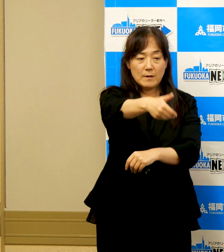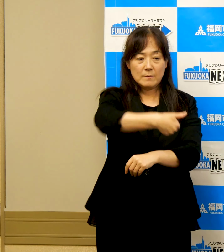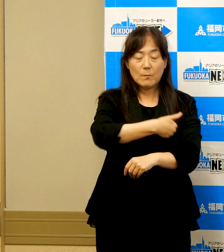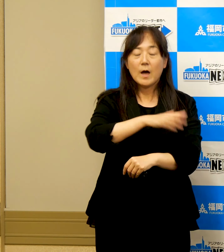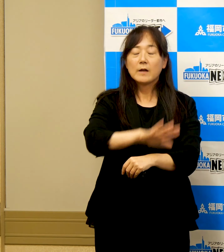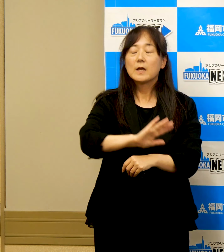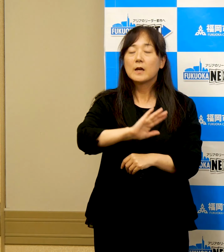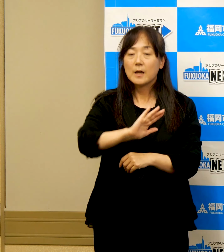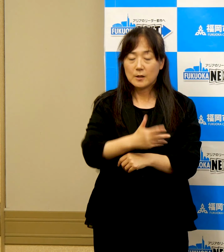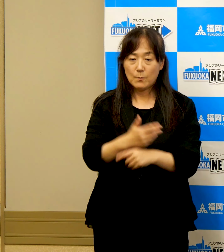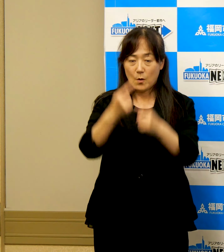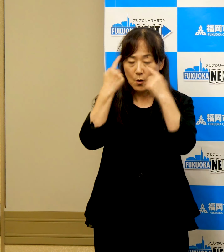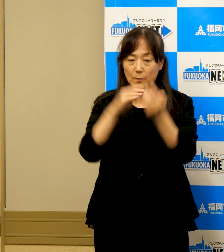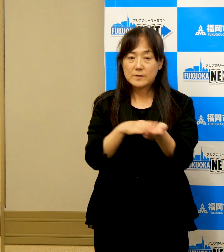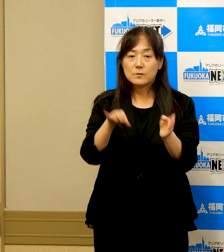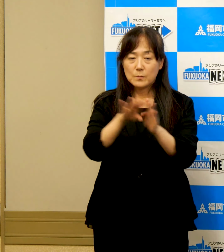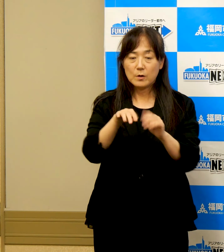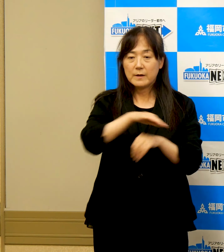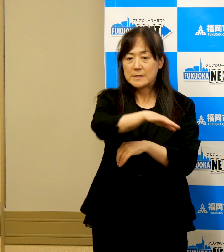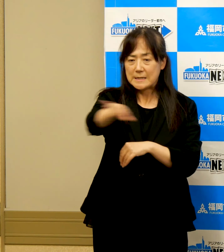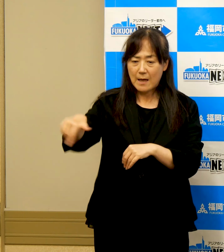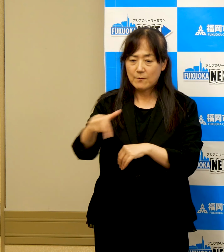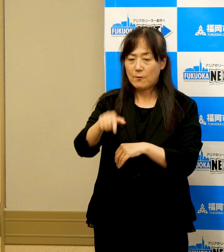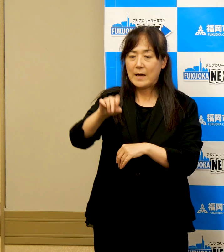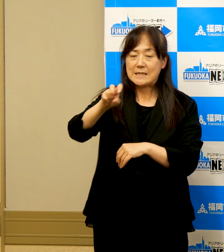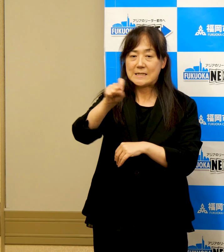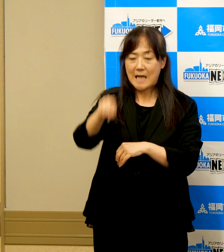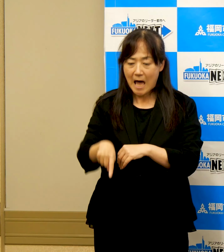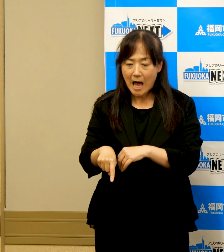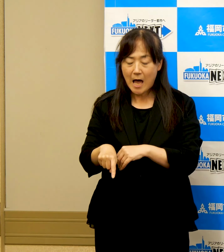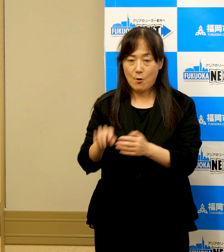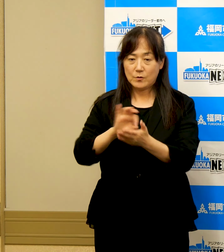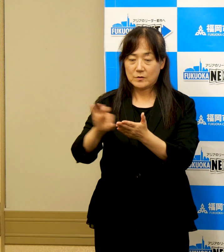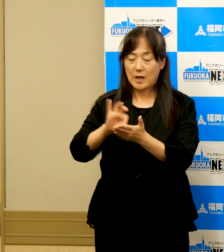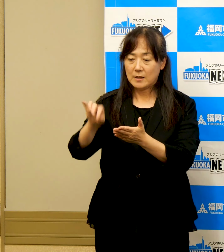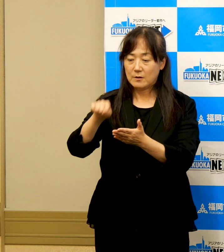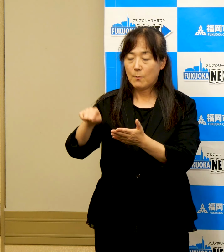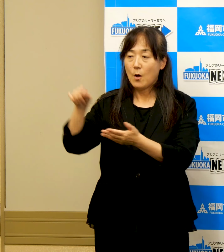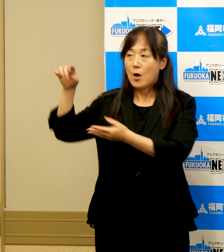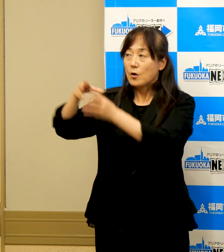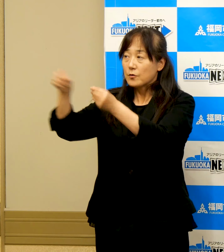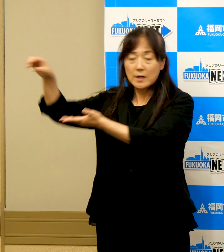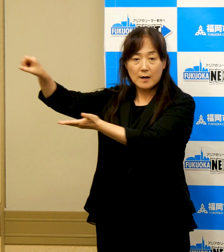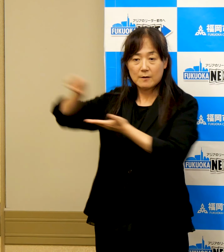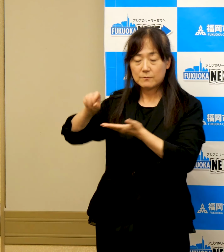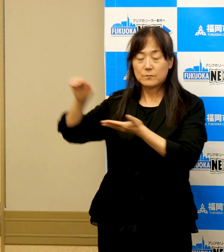個別接種のクリニックとかについては 全部ファイザー使っているんですが もうファイザーが国から供給来なくなるので